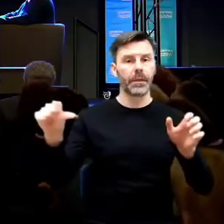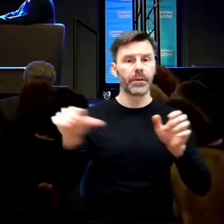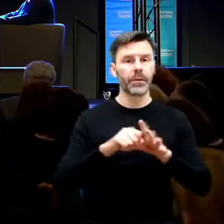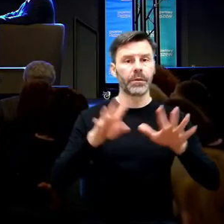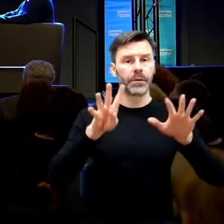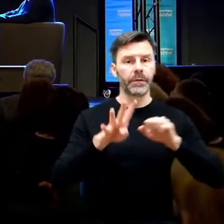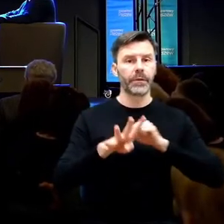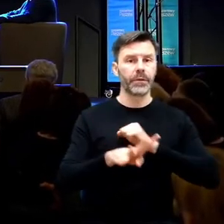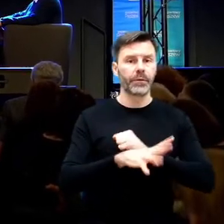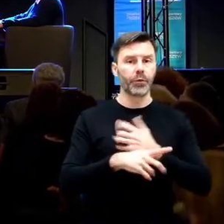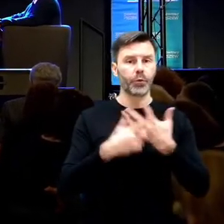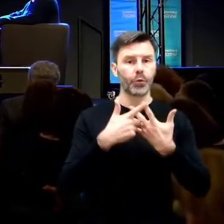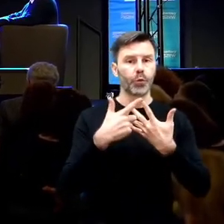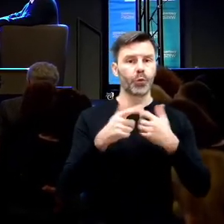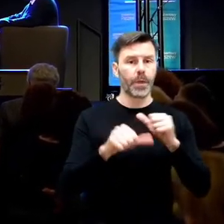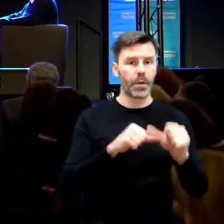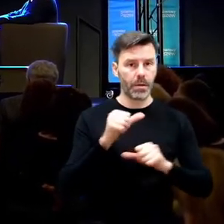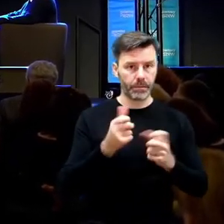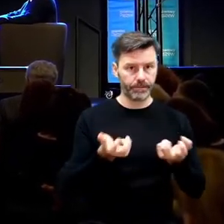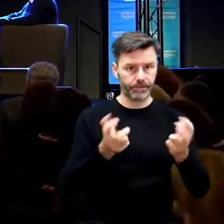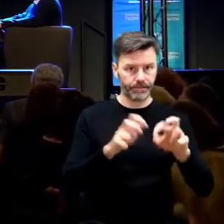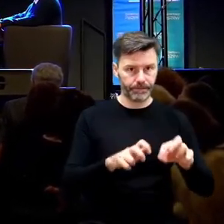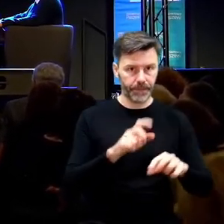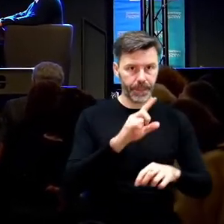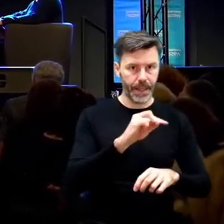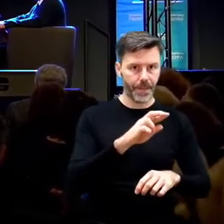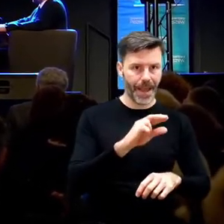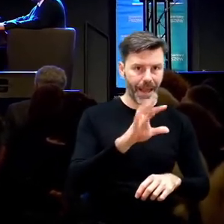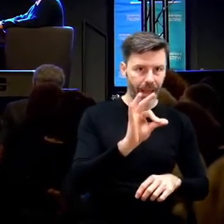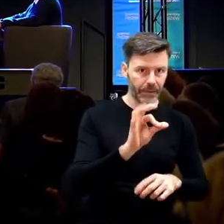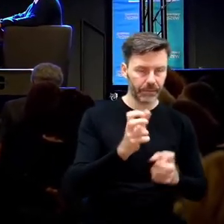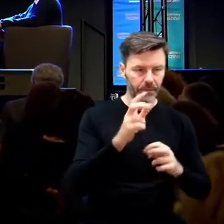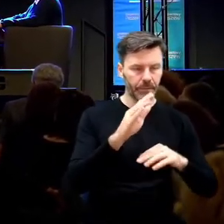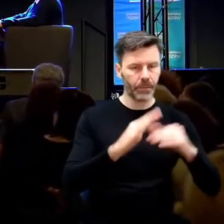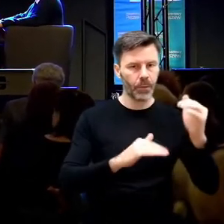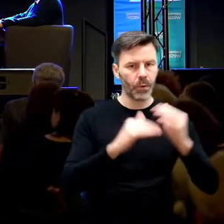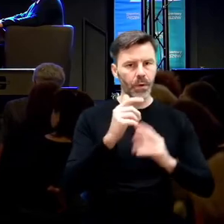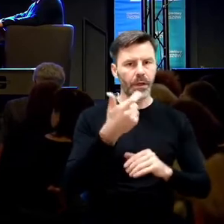Założyliśmy TBS, zbudowaliśmy najpierw 190 mieszkań TBS-owskich,